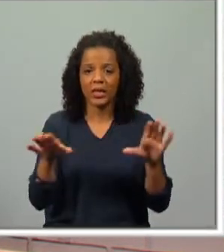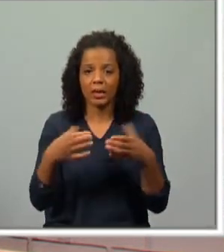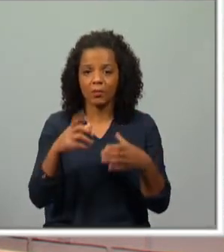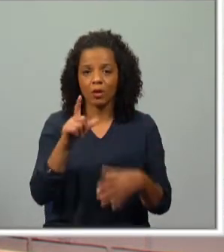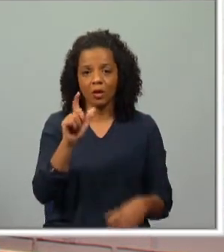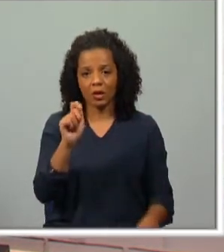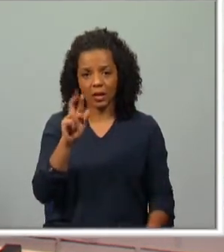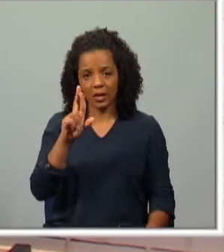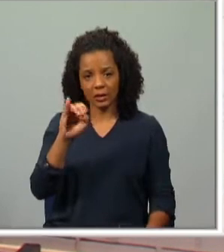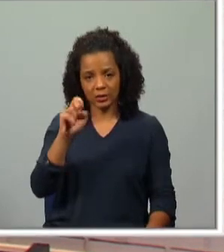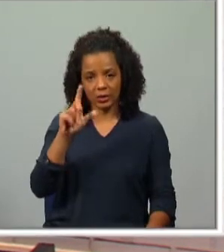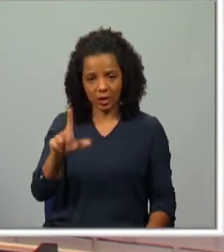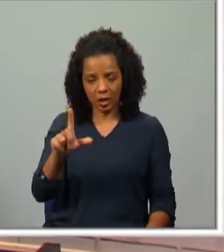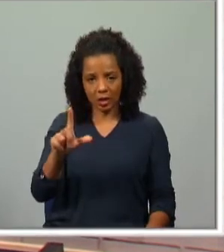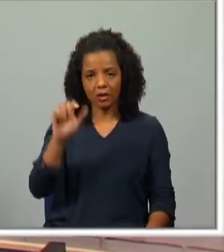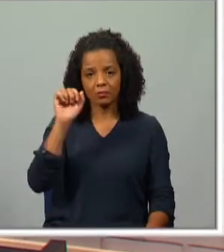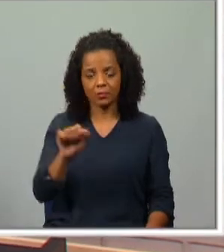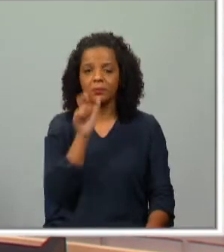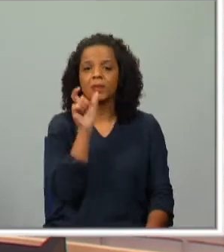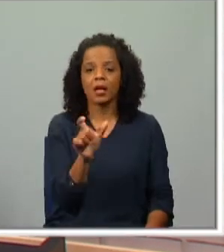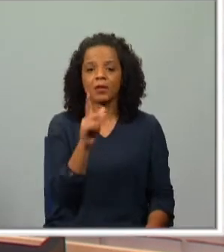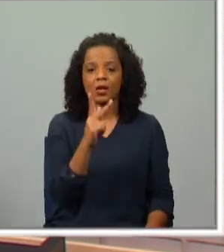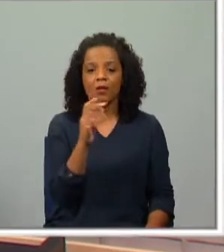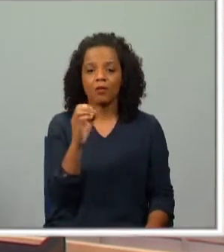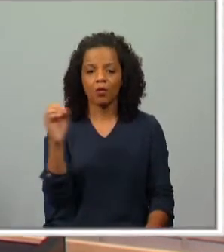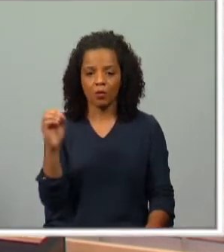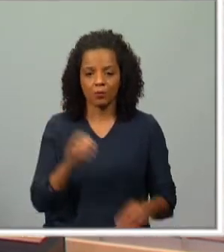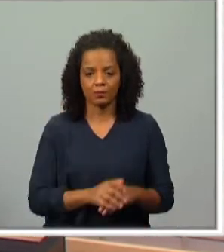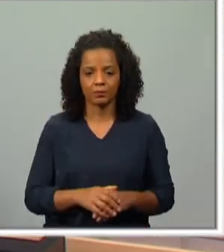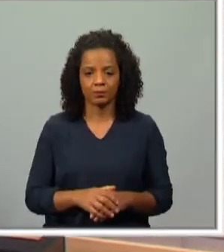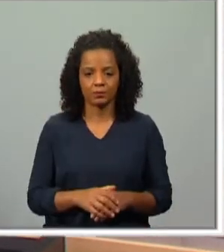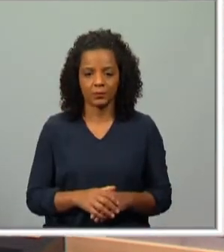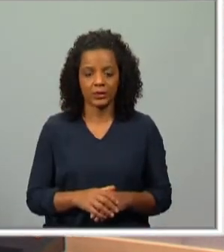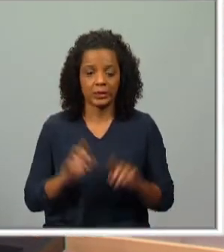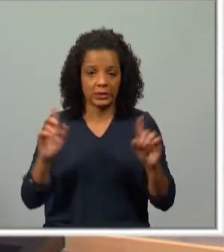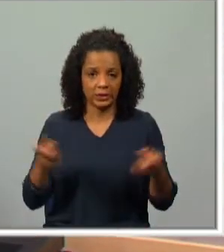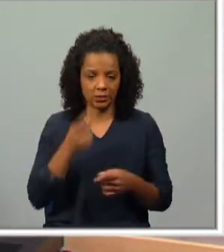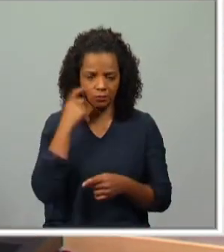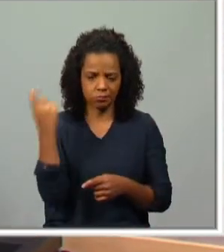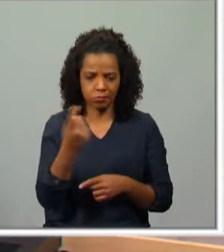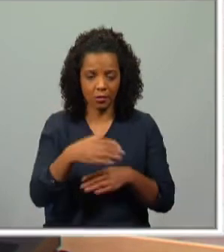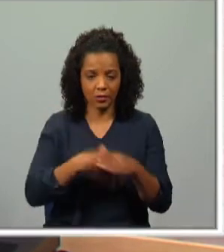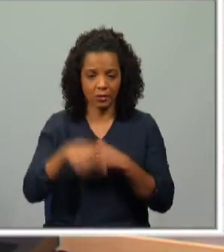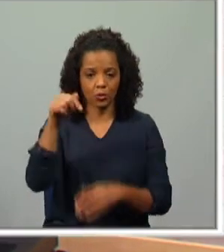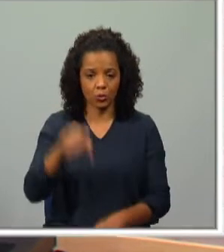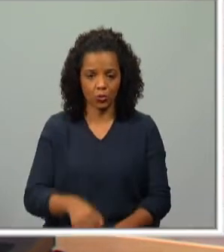palavras relacionadas com a palavra vou e para revermos o que fizemos hoje 與去字相關的詞語並回顧我們今天所做的